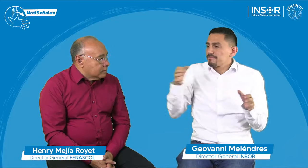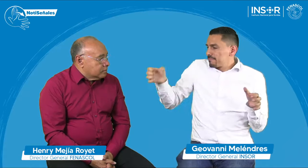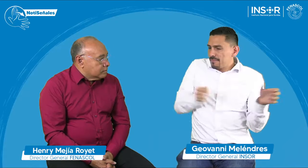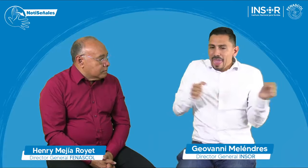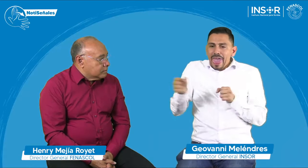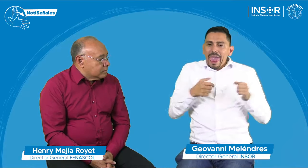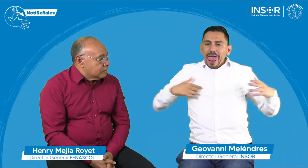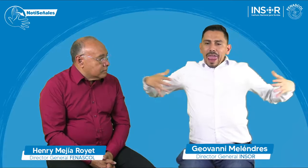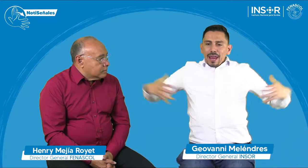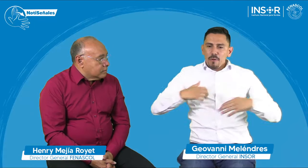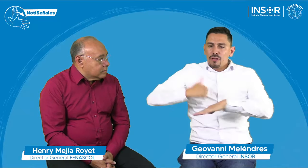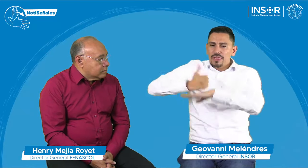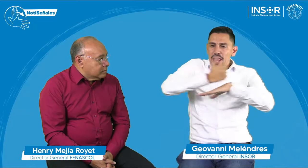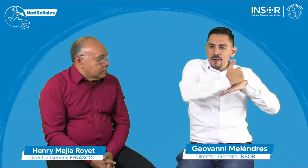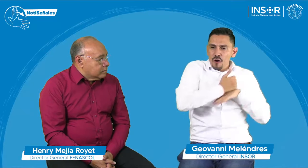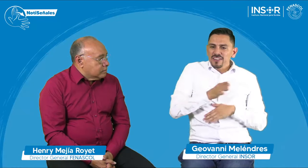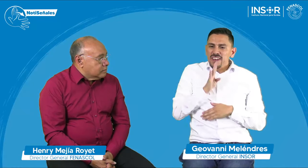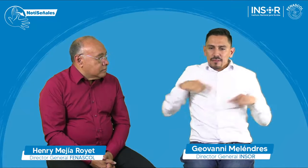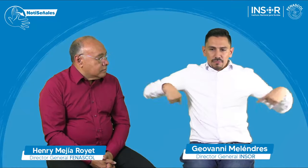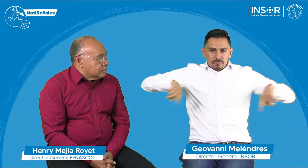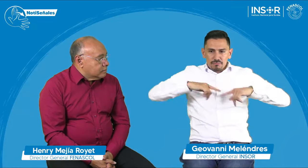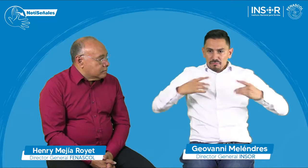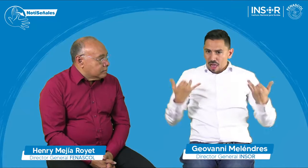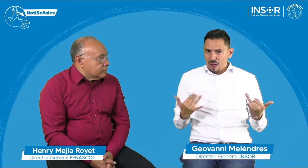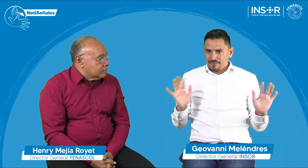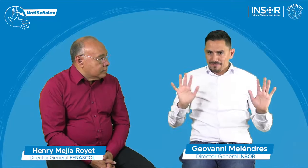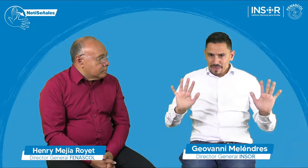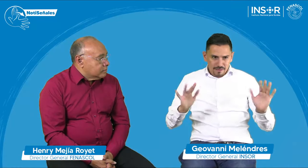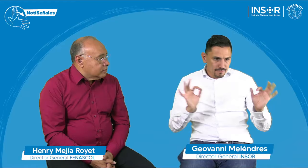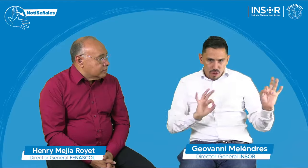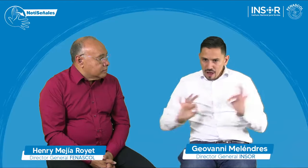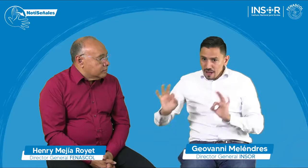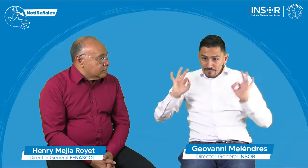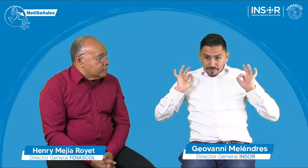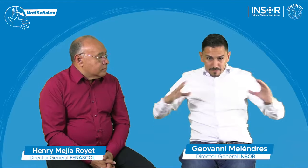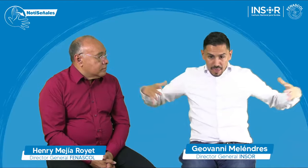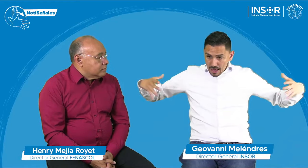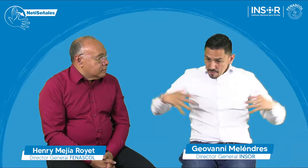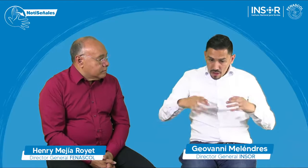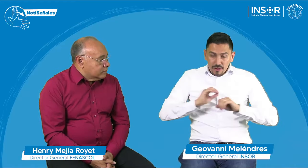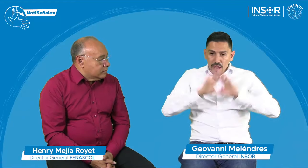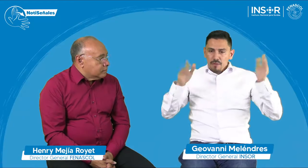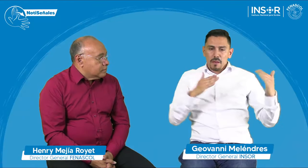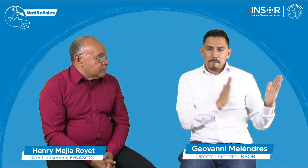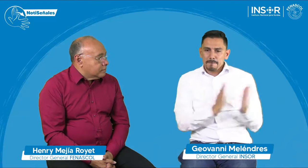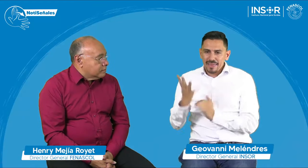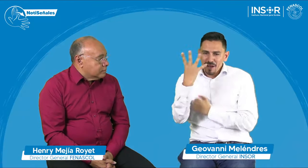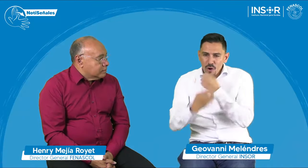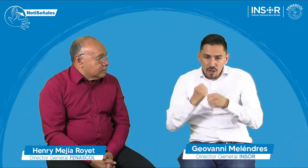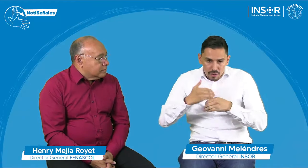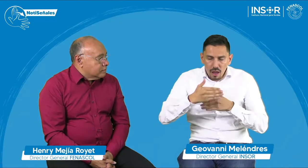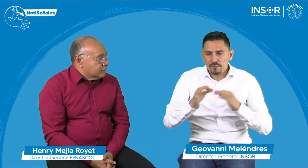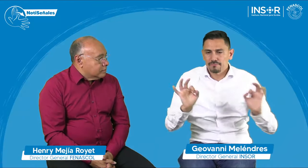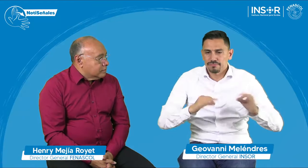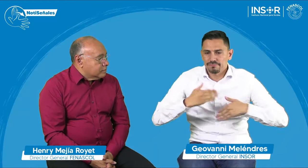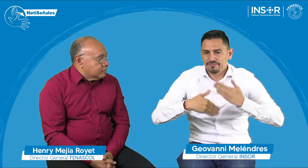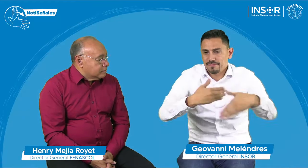acorde a la ley y a lo que nos permita hacer nuestros límites estaremos realizando estas